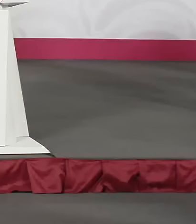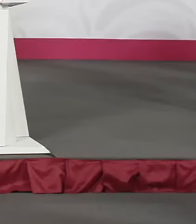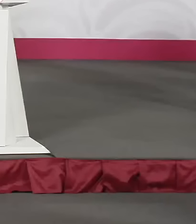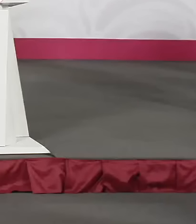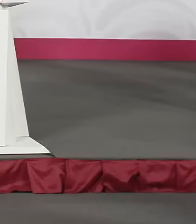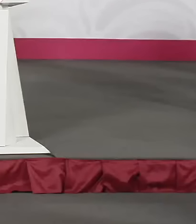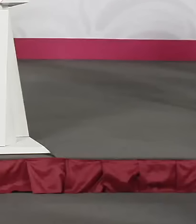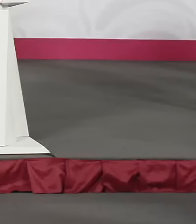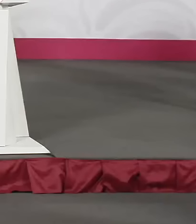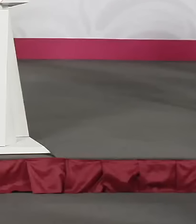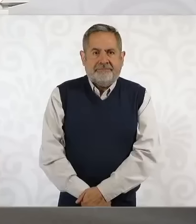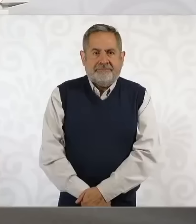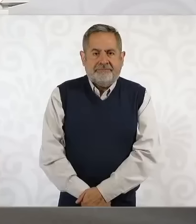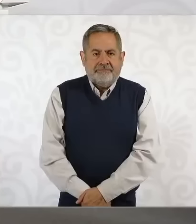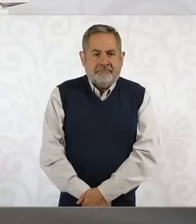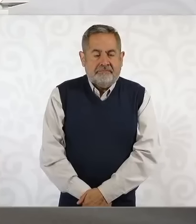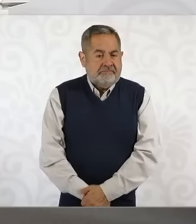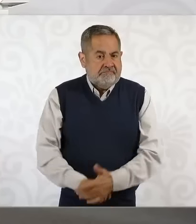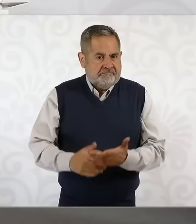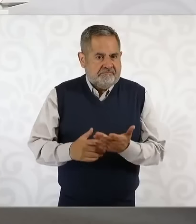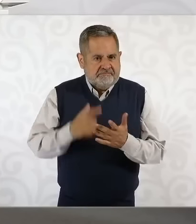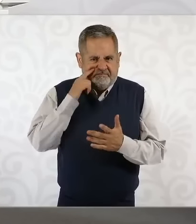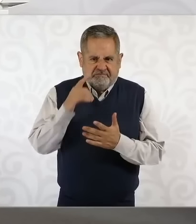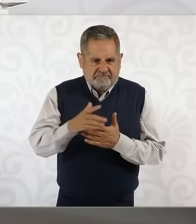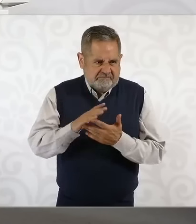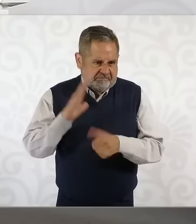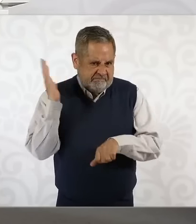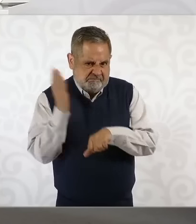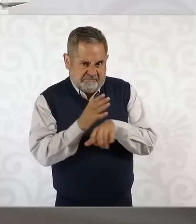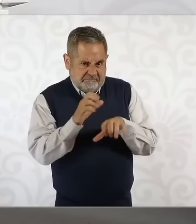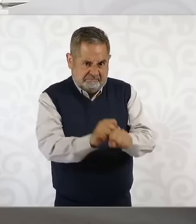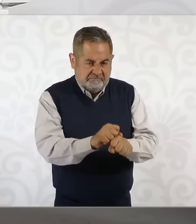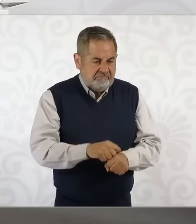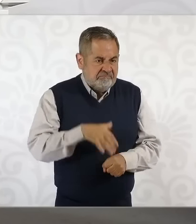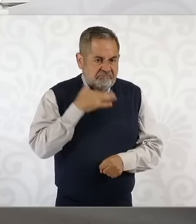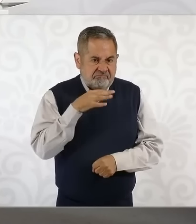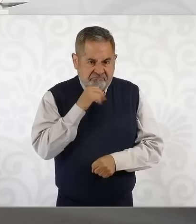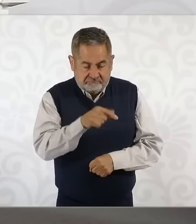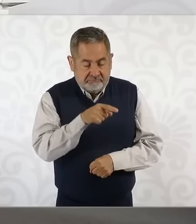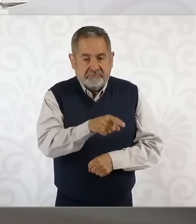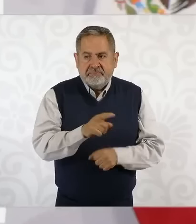En el marco de la Estrategia Nacional contra la extorsión, del 6 de julio del 2025 al 31